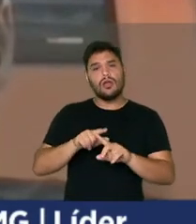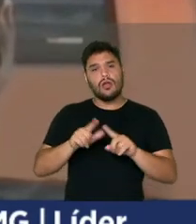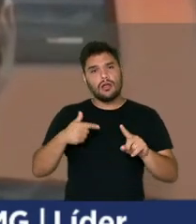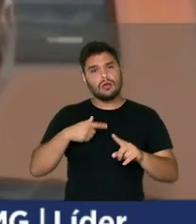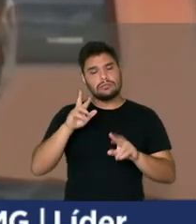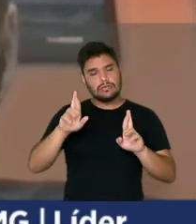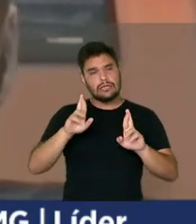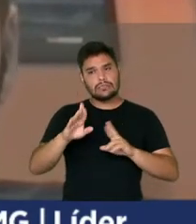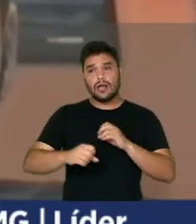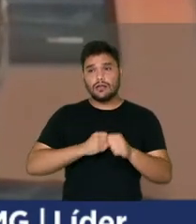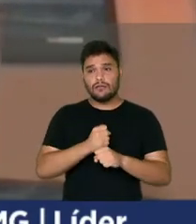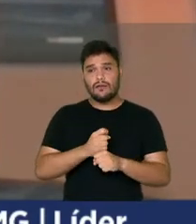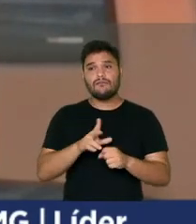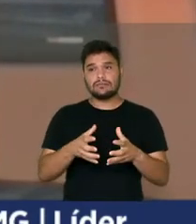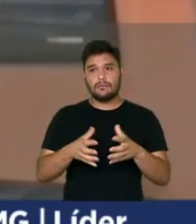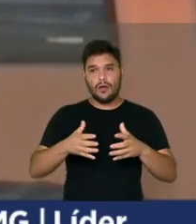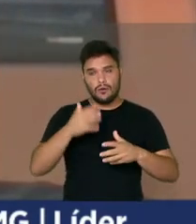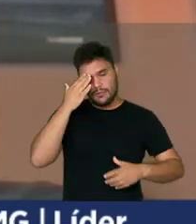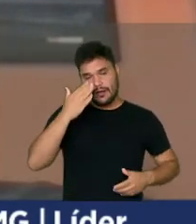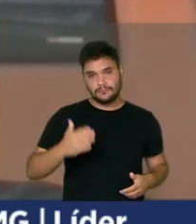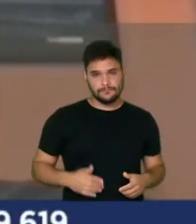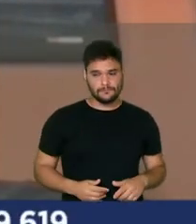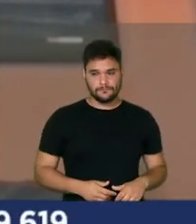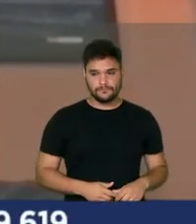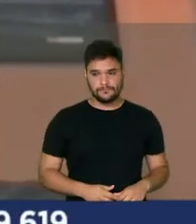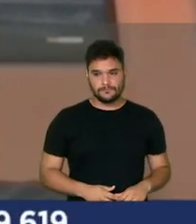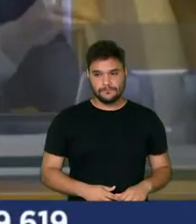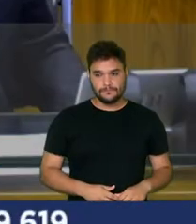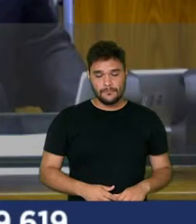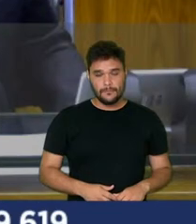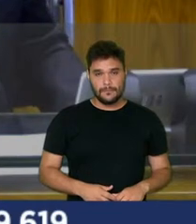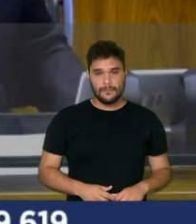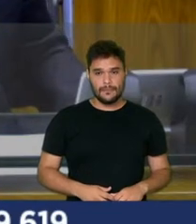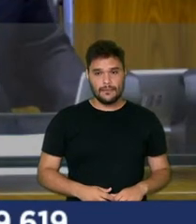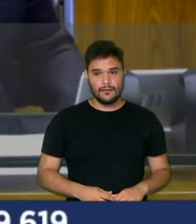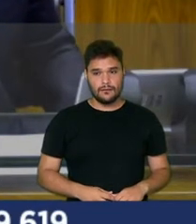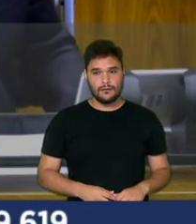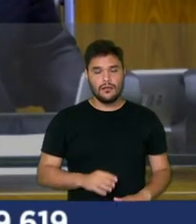ASSIM, TEM GRUPO DE 20 E POUCOS QUE TEM NOS ACOMPANHADO, CERTEZA QUE ANO QUE VEM VAI SER MAIOR AINDA,